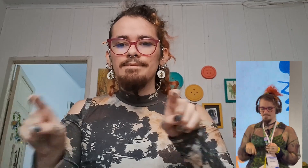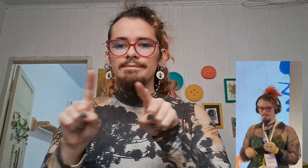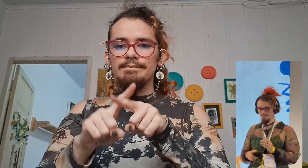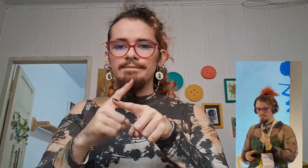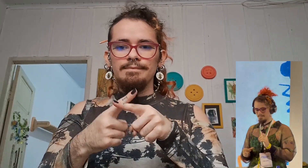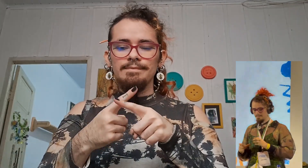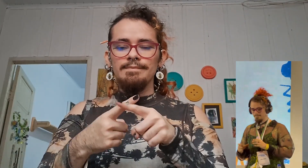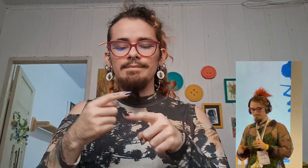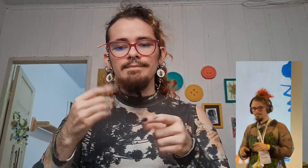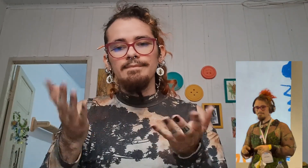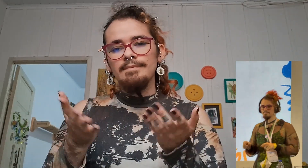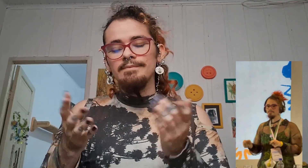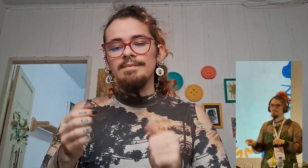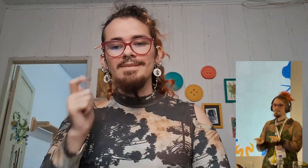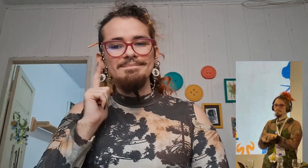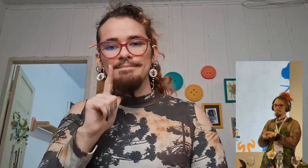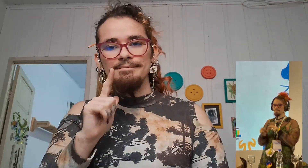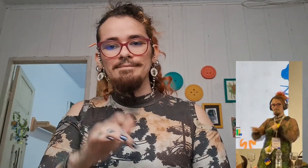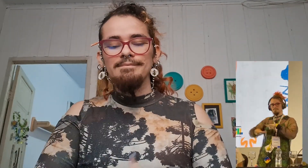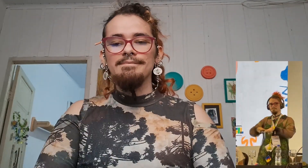porque agora não consigo